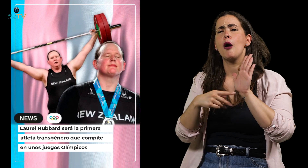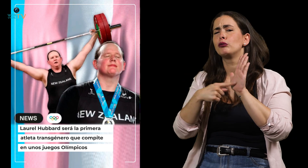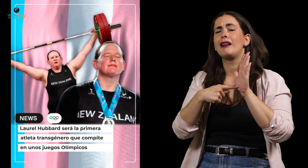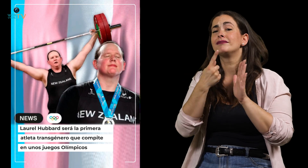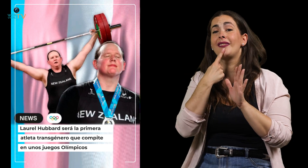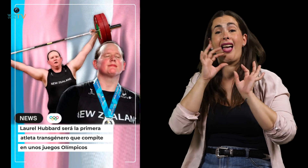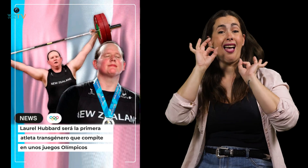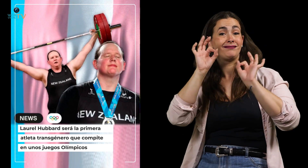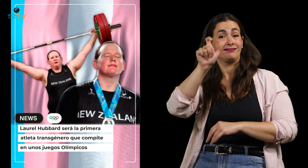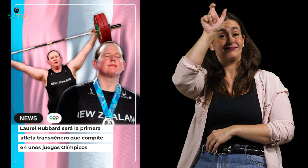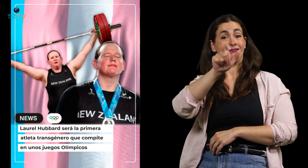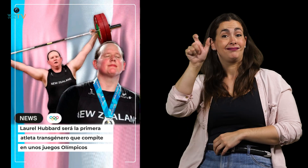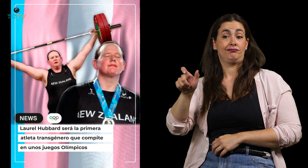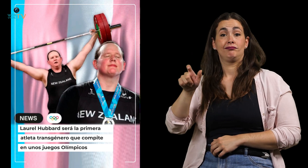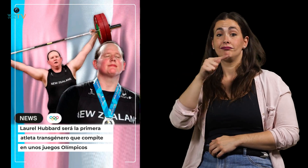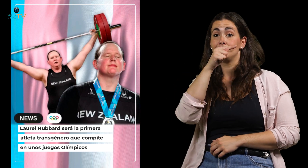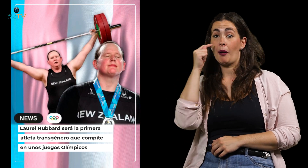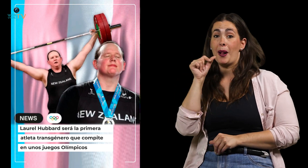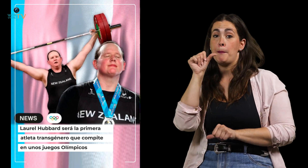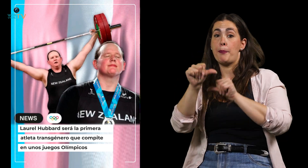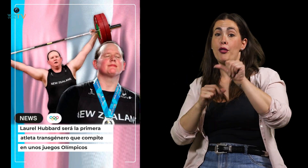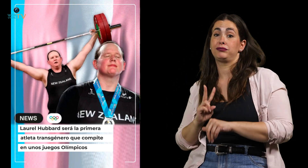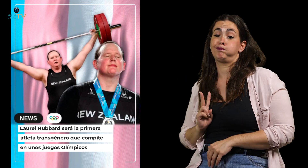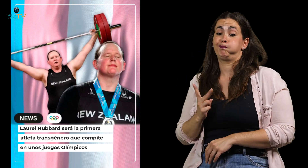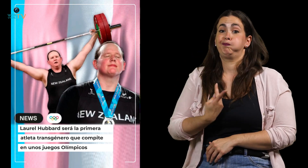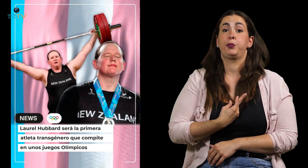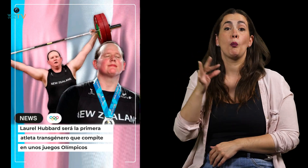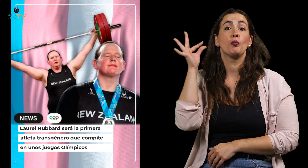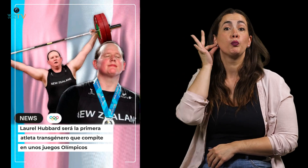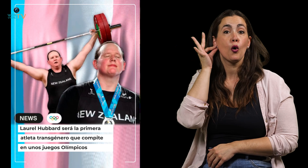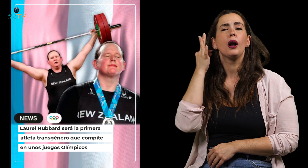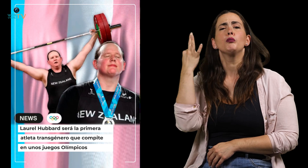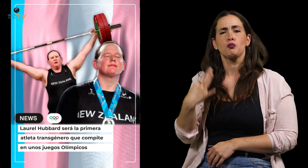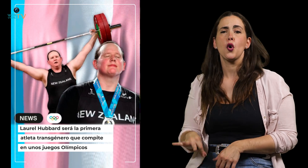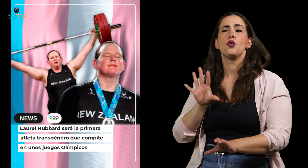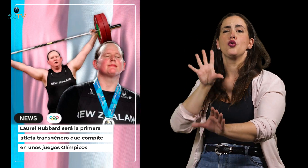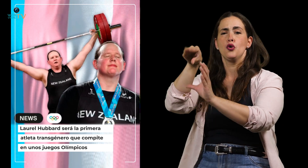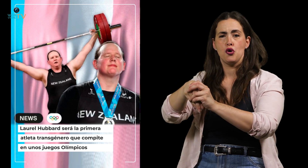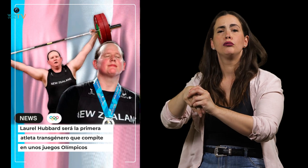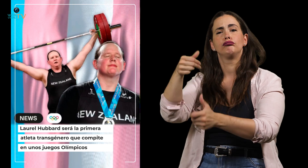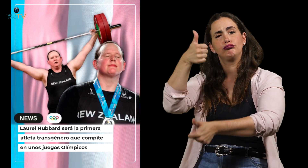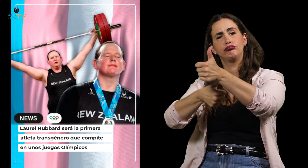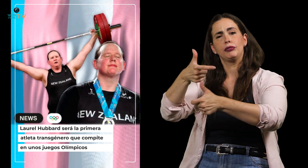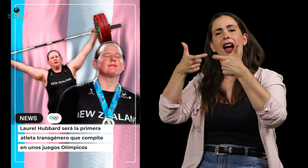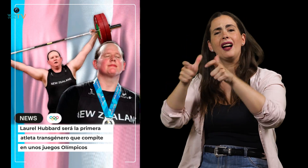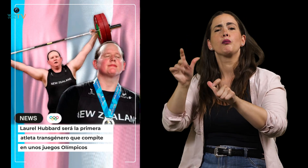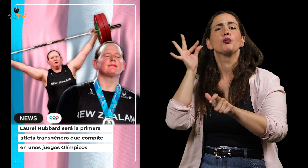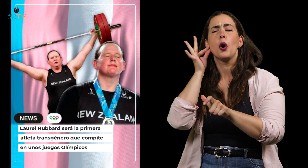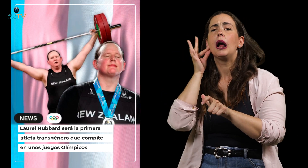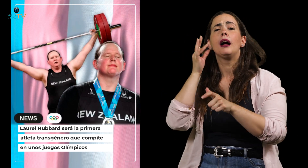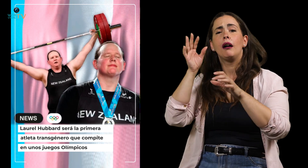los atletas que hacen la transición de hombre a mujer pueden competir en la categoría de mujeres